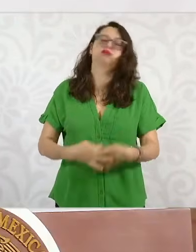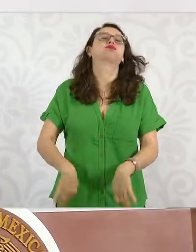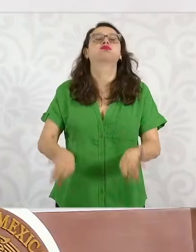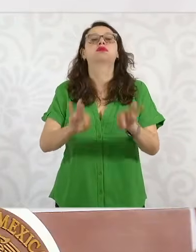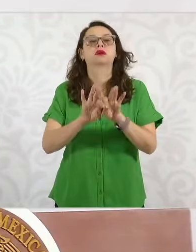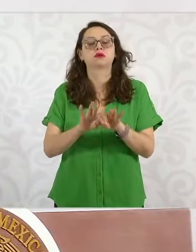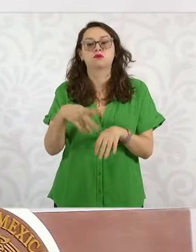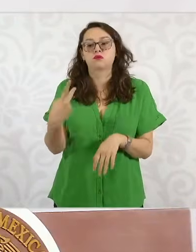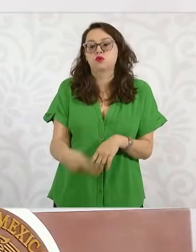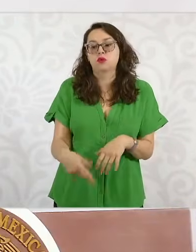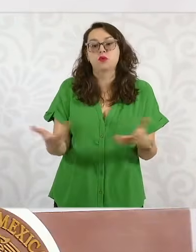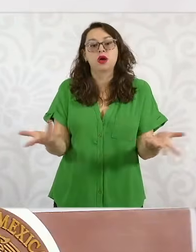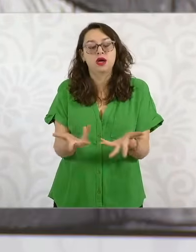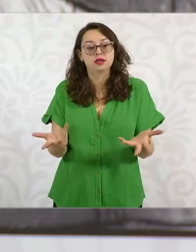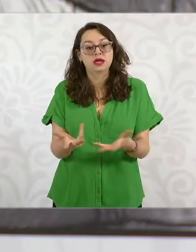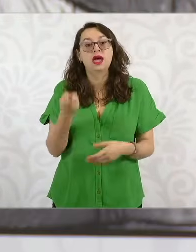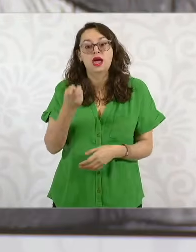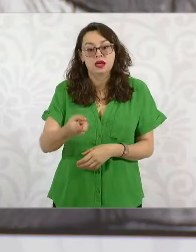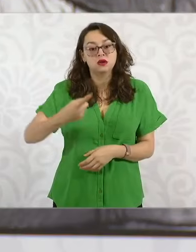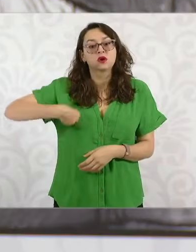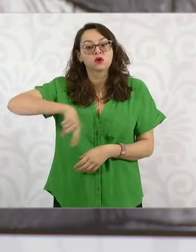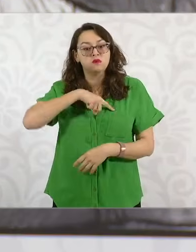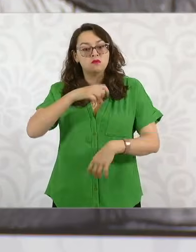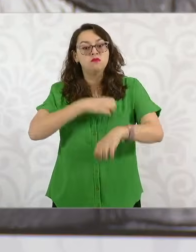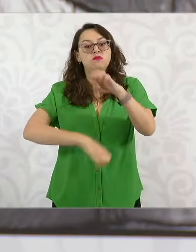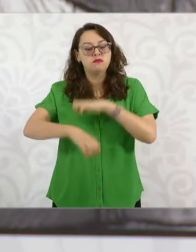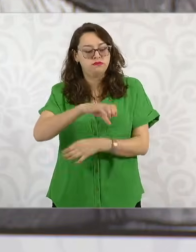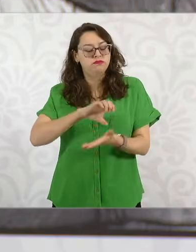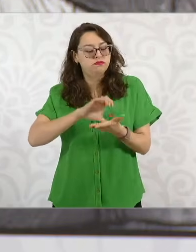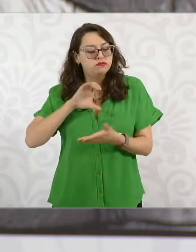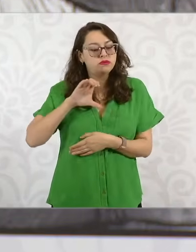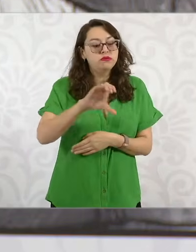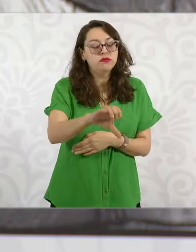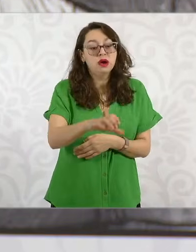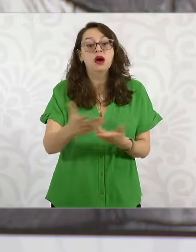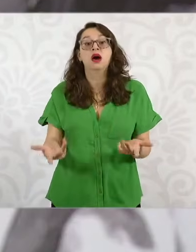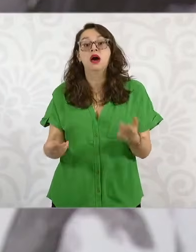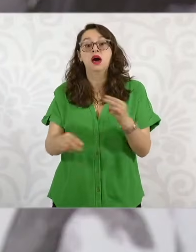que Grupo Neofarma presenta el día de hoy. Estamos hablando de materias primas, los APIs.